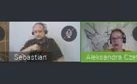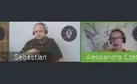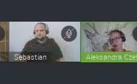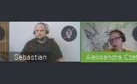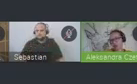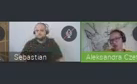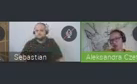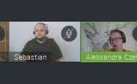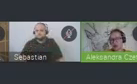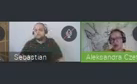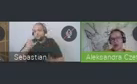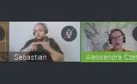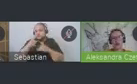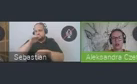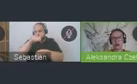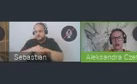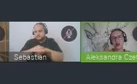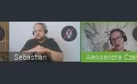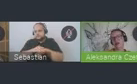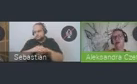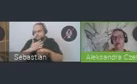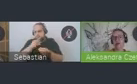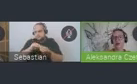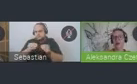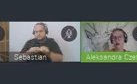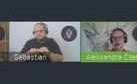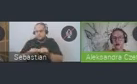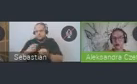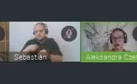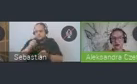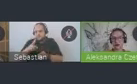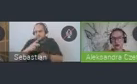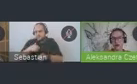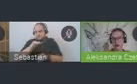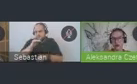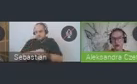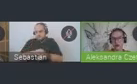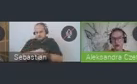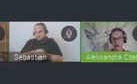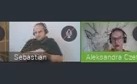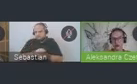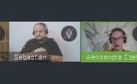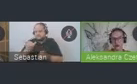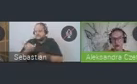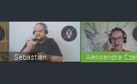Jeżeli Monika się zgadzasz. PROWADZĄCA: Tak, jak się zawsze zgadzam.